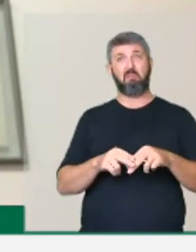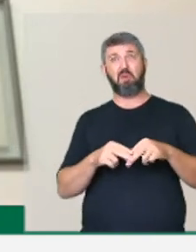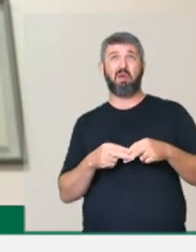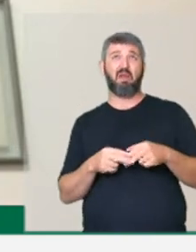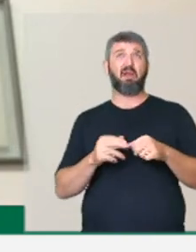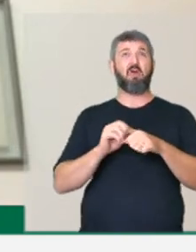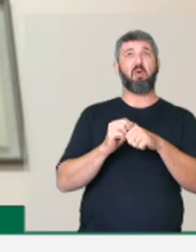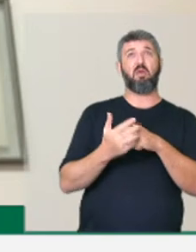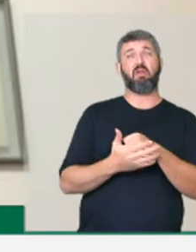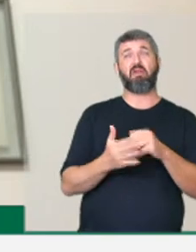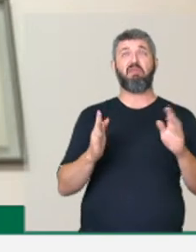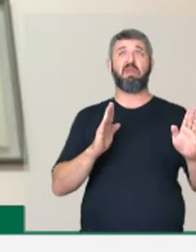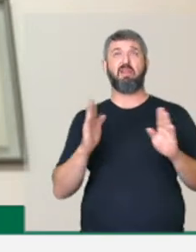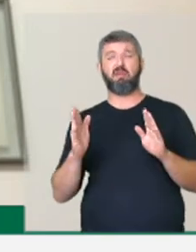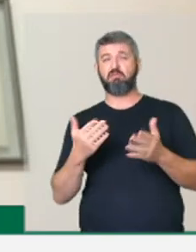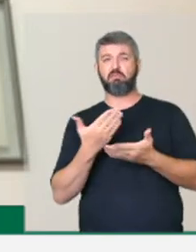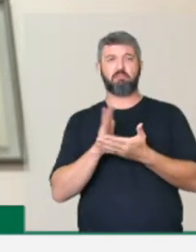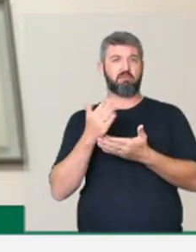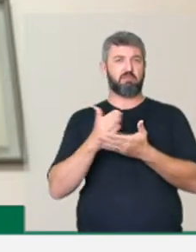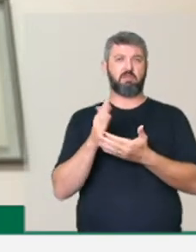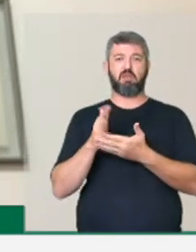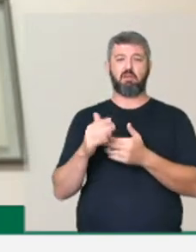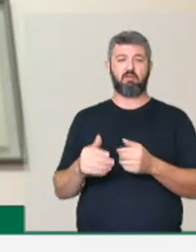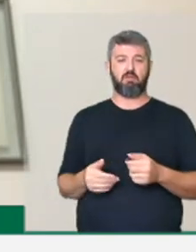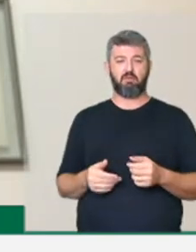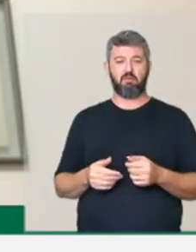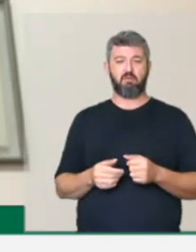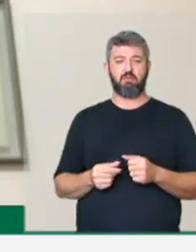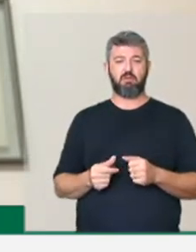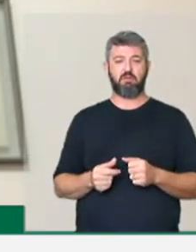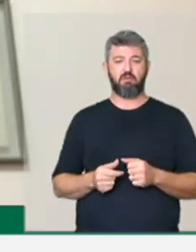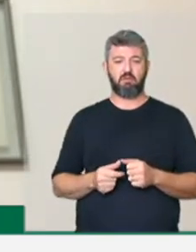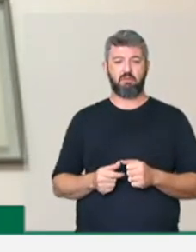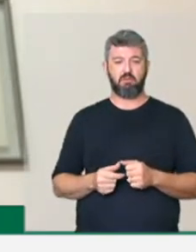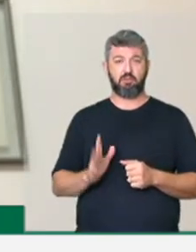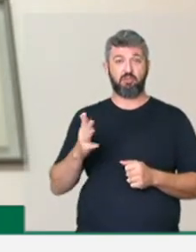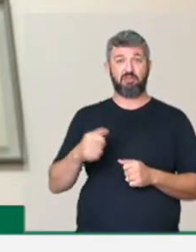PÚBLICOS TÊM QUE SER... ZELADOS TEM QUE SER ZELO POR ELE PORQUE É PRODUZIDO COM MUITO SACRIFÍCIO, MUITO